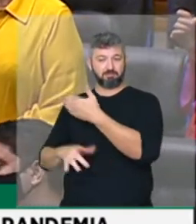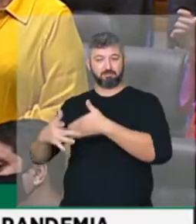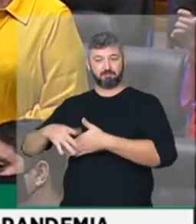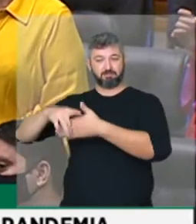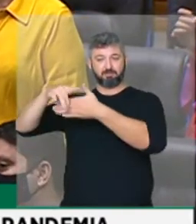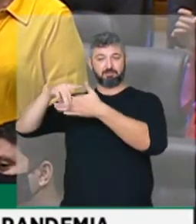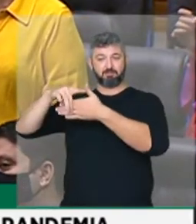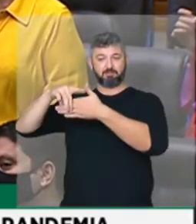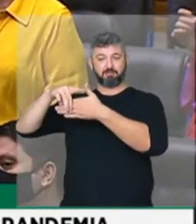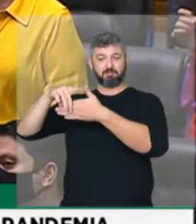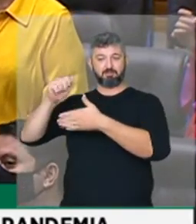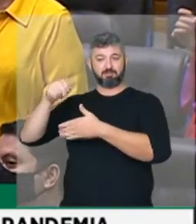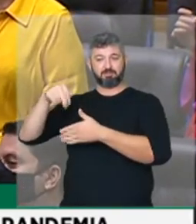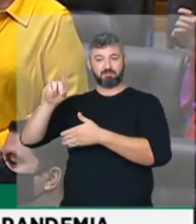PRESIDENTE... O LÍDER ANDRÉ